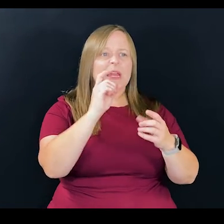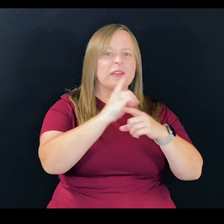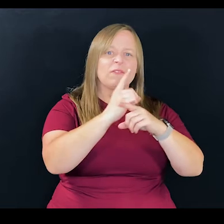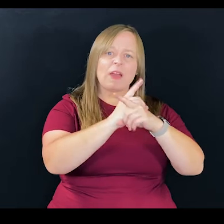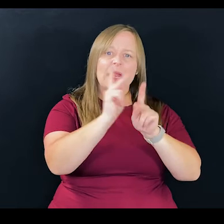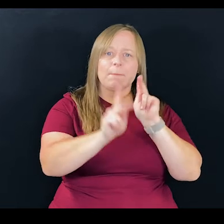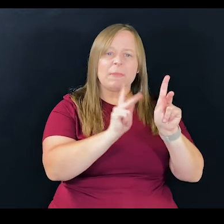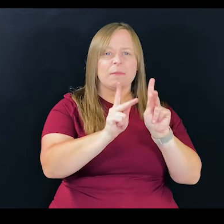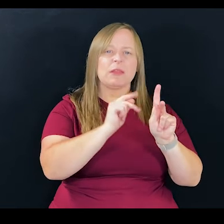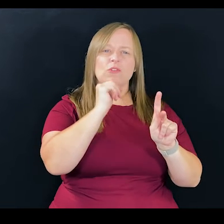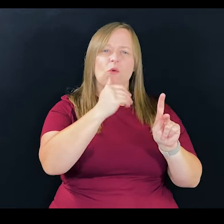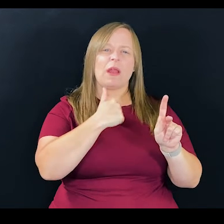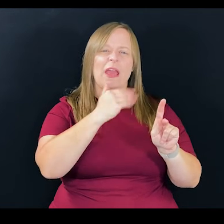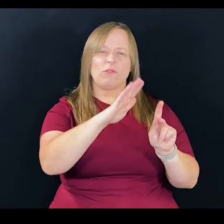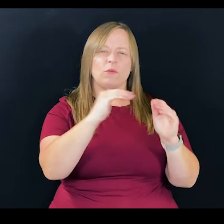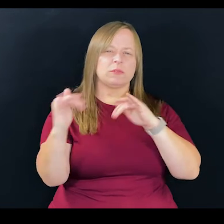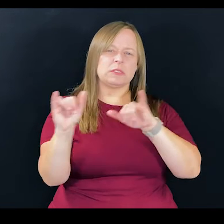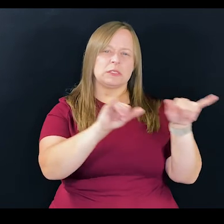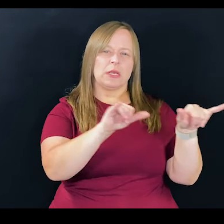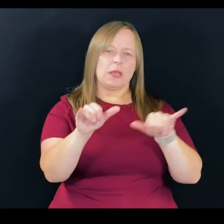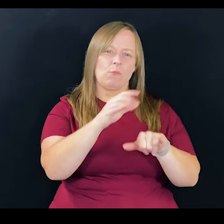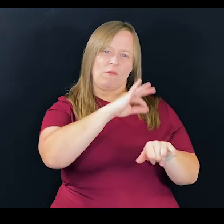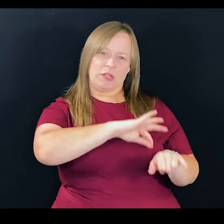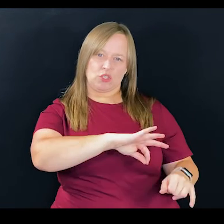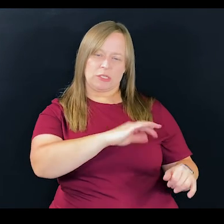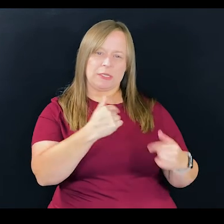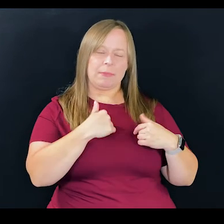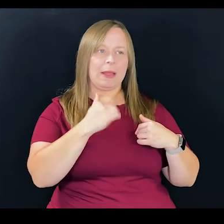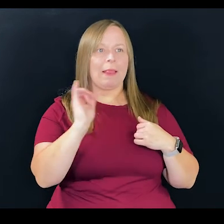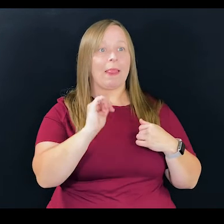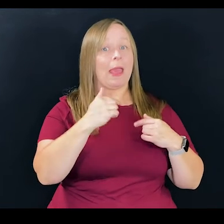o defender a las personas que no tengan esos mismos privilegios.